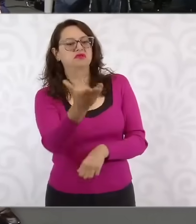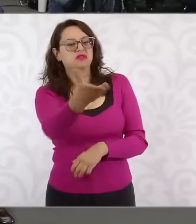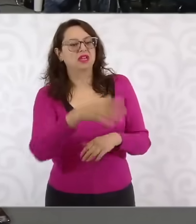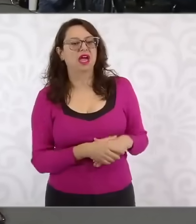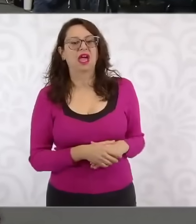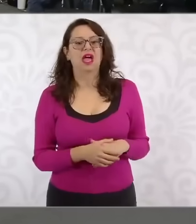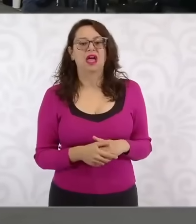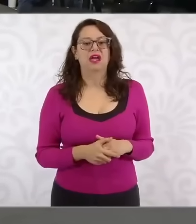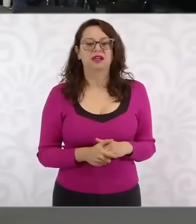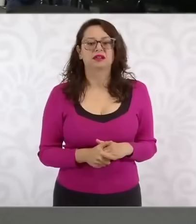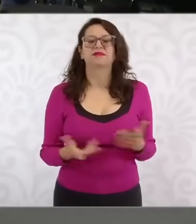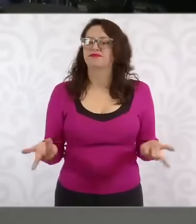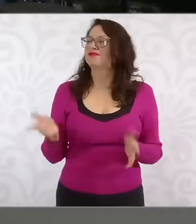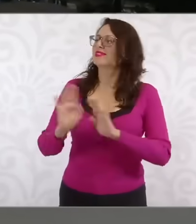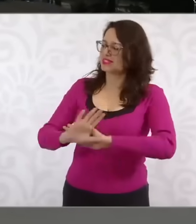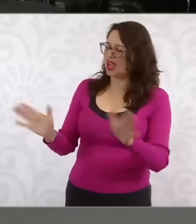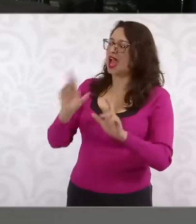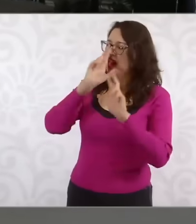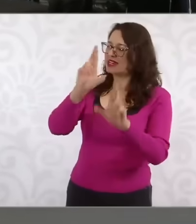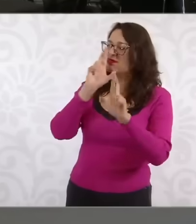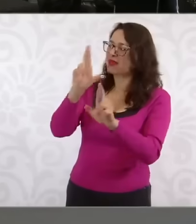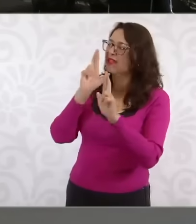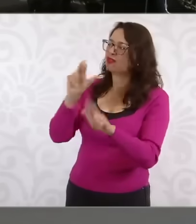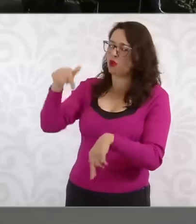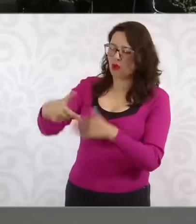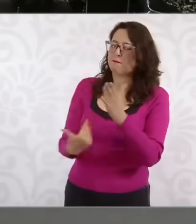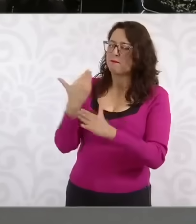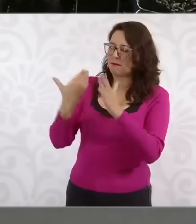levanta la mano. Reina, yo creo que hay que darle respeto a la mañanera del pueblo, por la gente